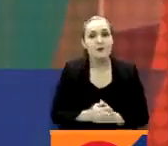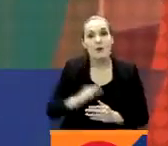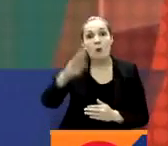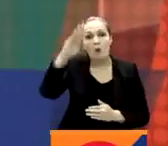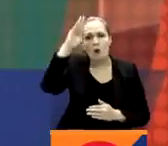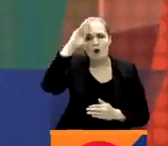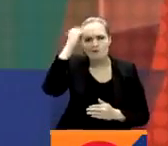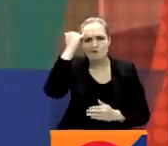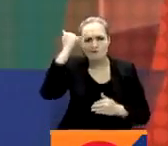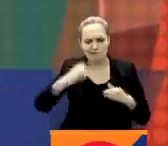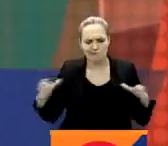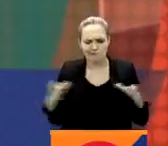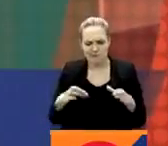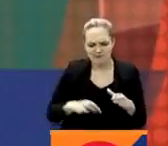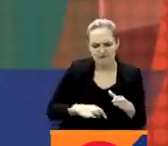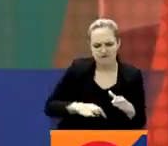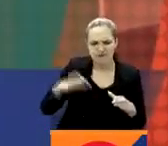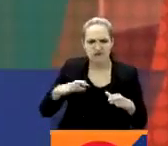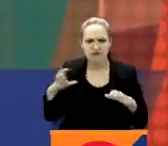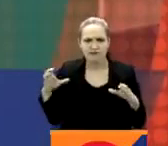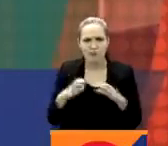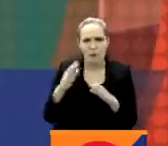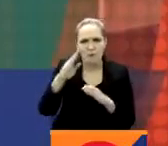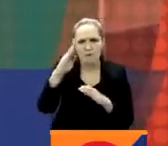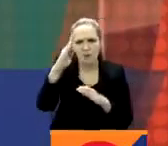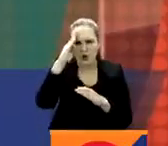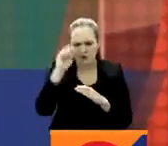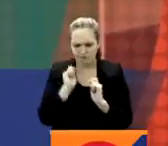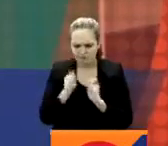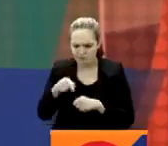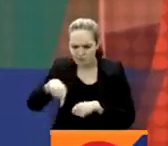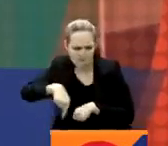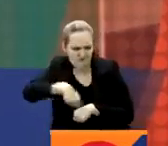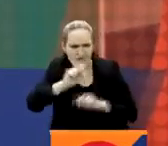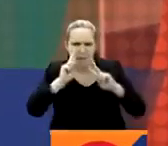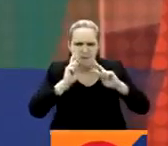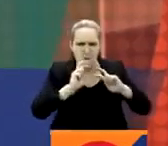GRACIAS POR LA INFORMACIóN,